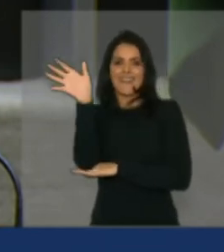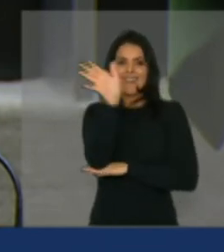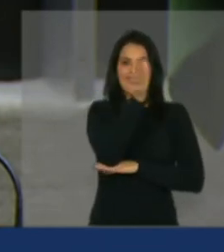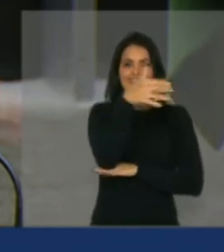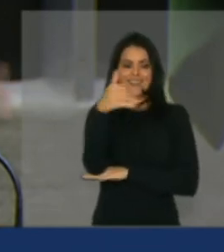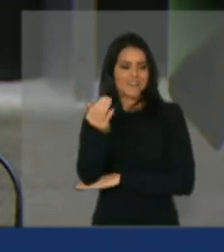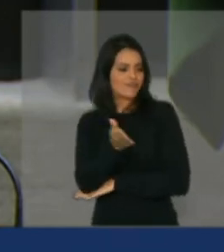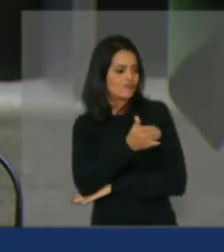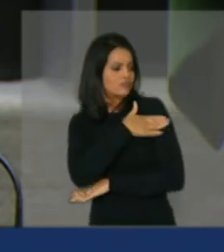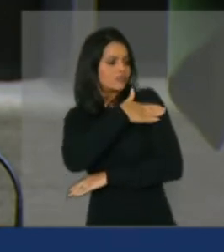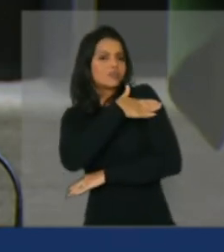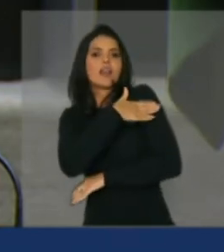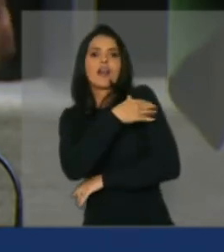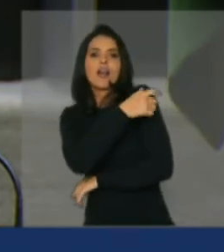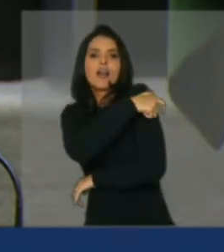SE QUER ENTREGAR OS CORREIOS